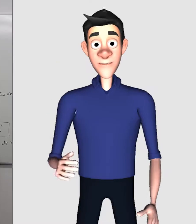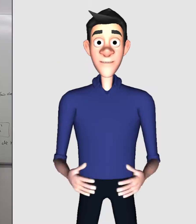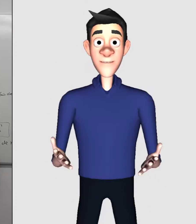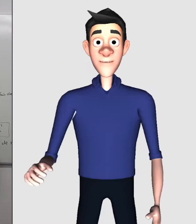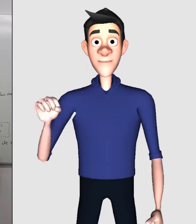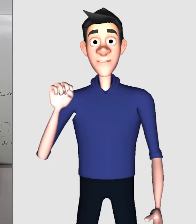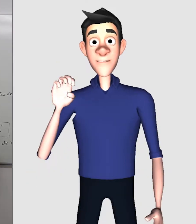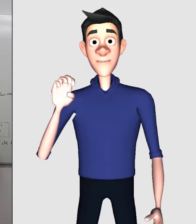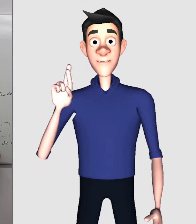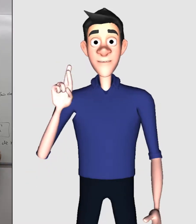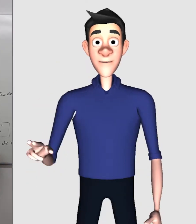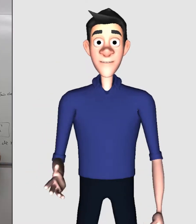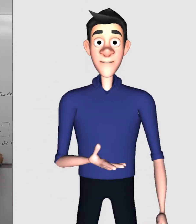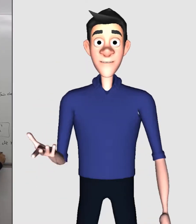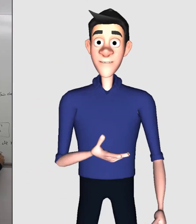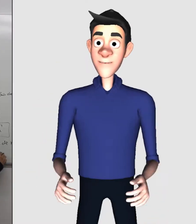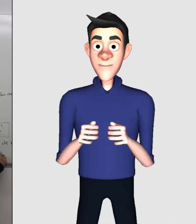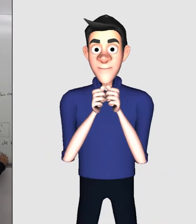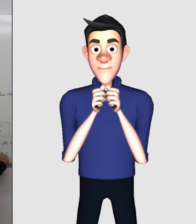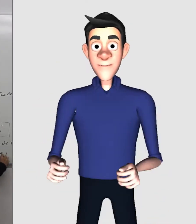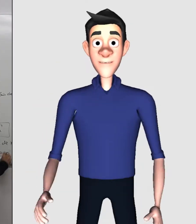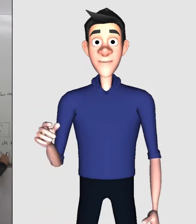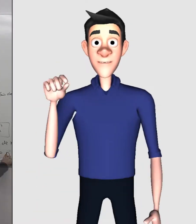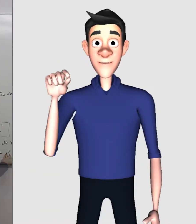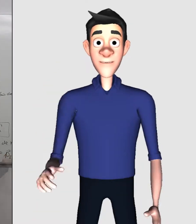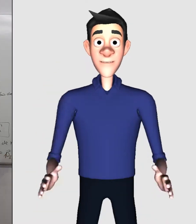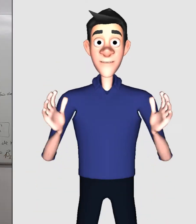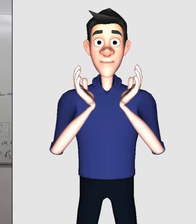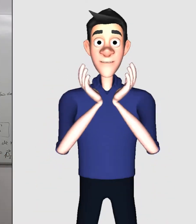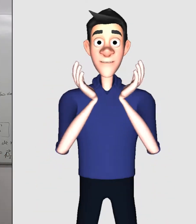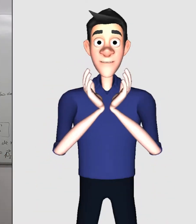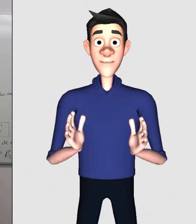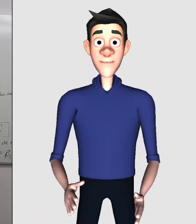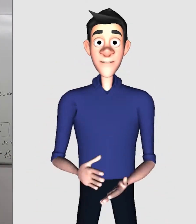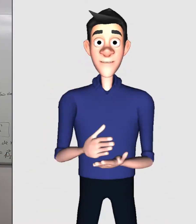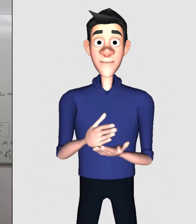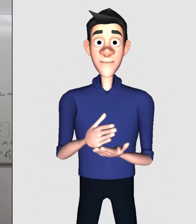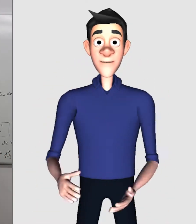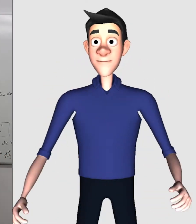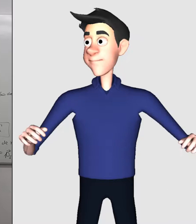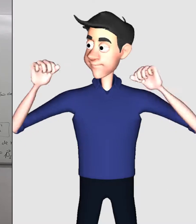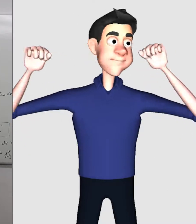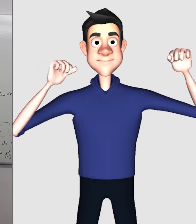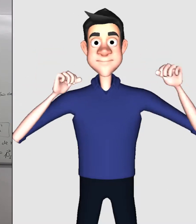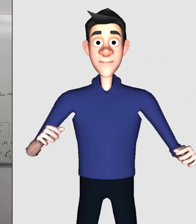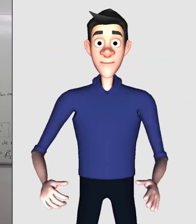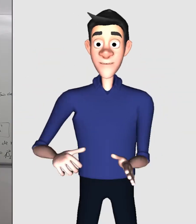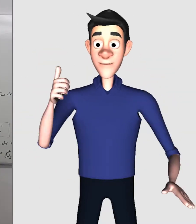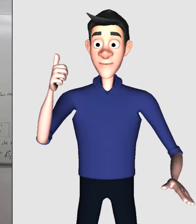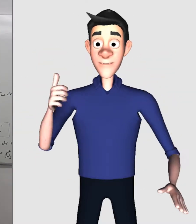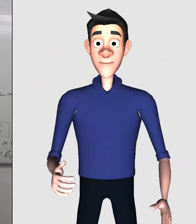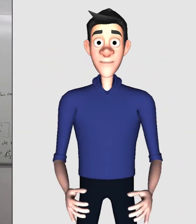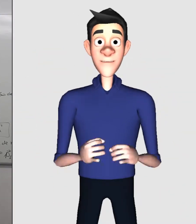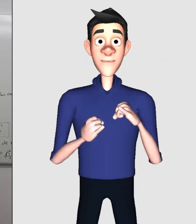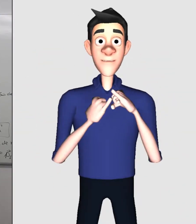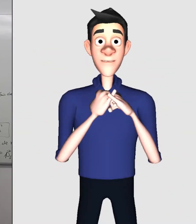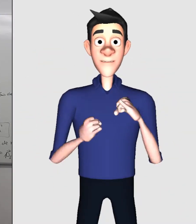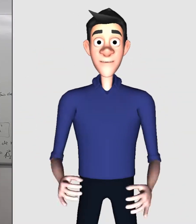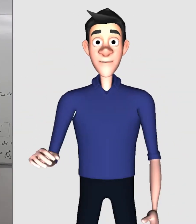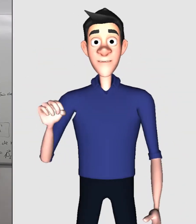Vamos escrever assim Momento linear, é um vetor de produto massa e velocidade